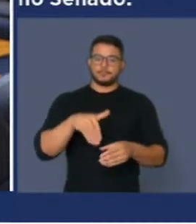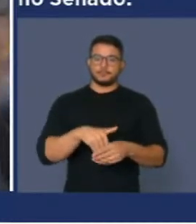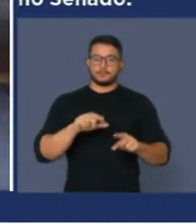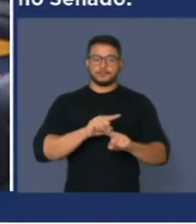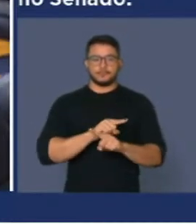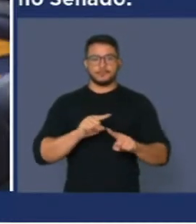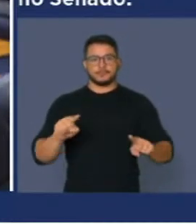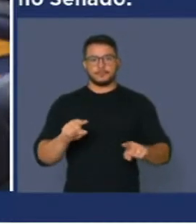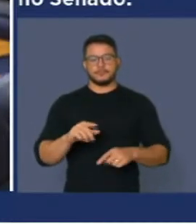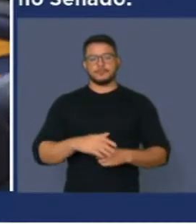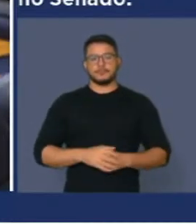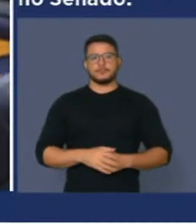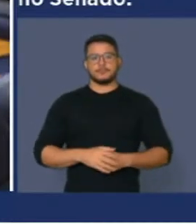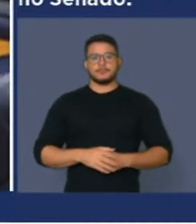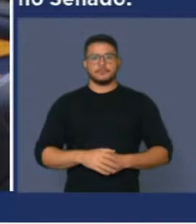REJEITANDO A EMENDA DO SENADO.